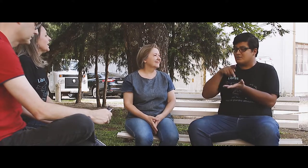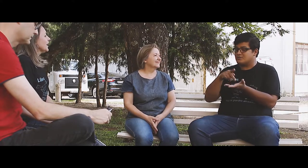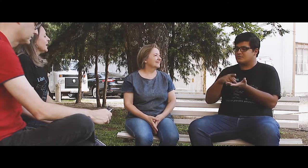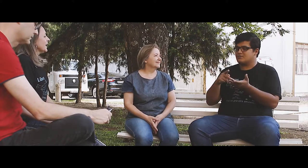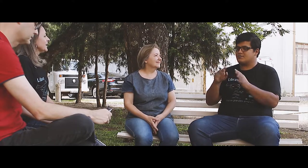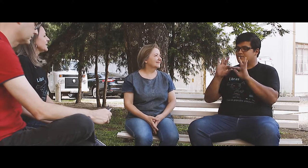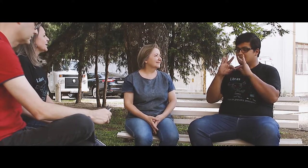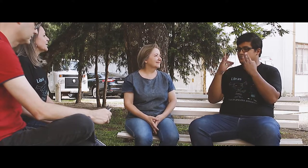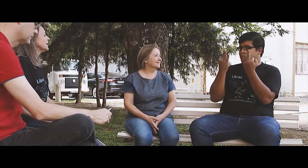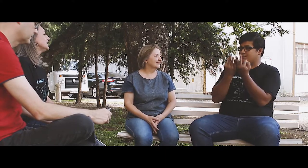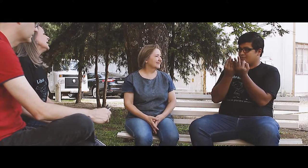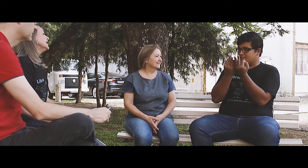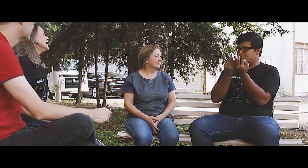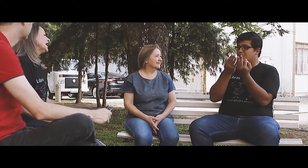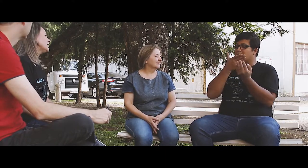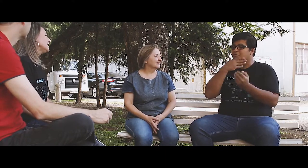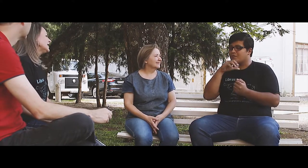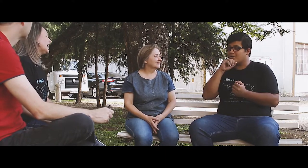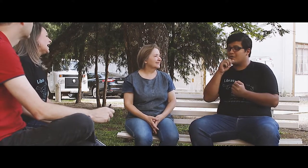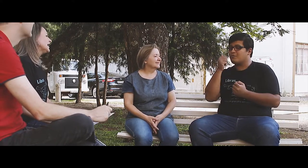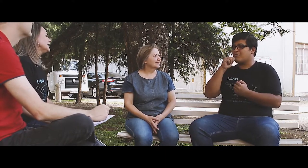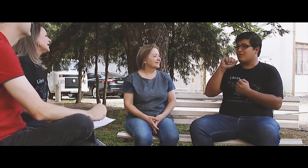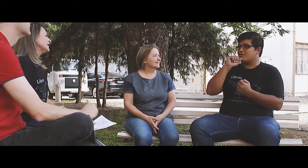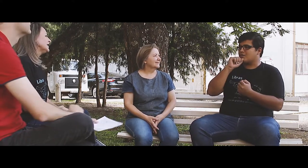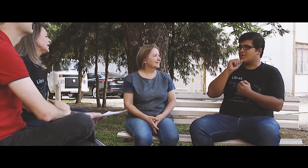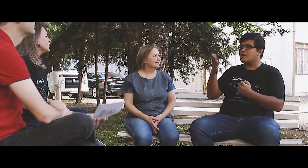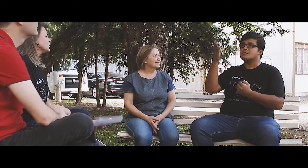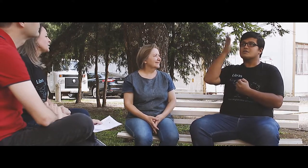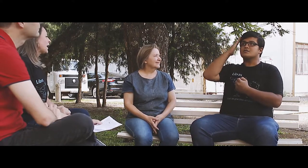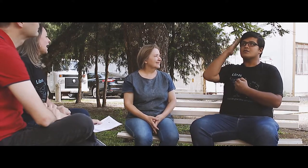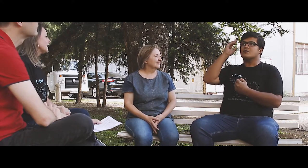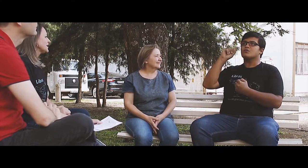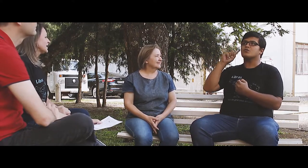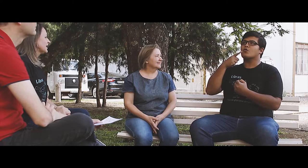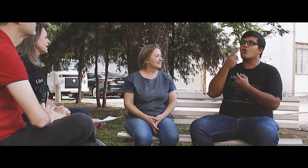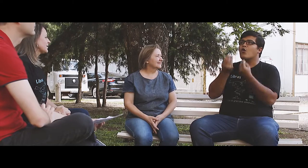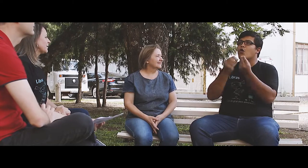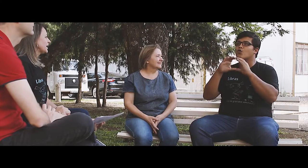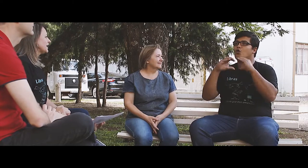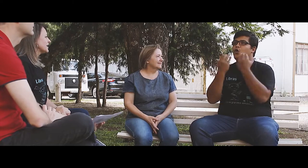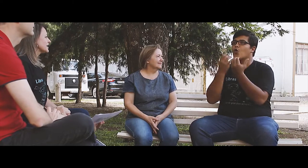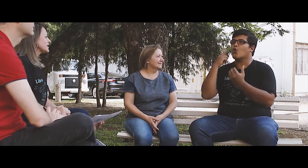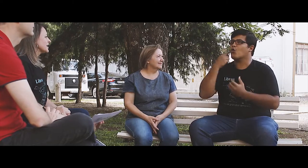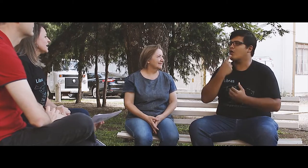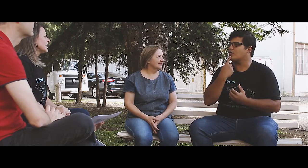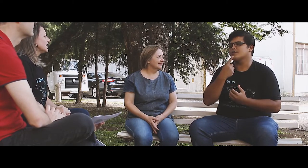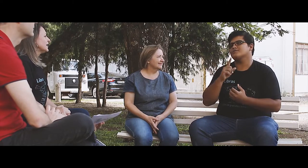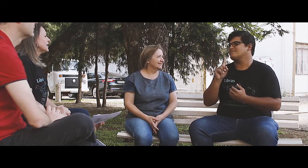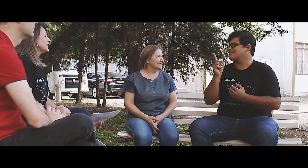Então, na verdade né os pais, as famílias,